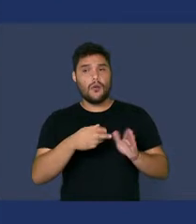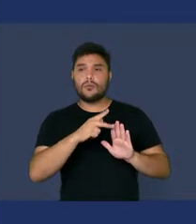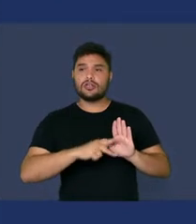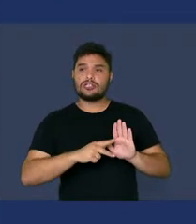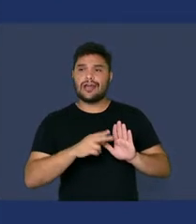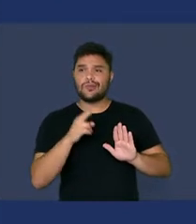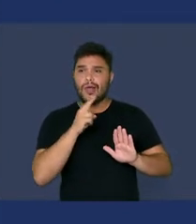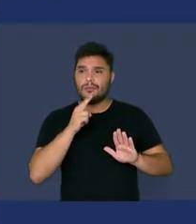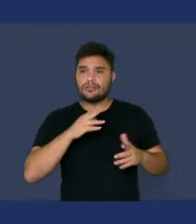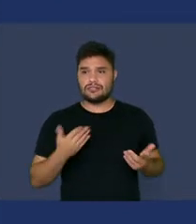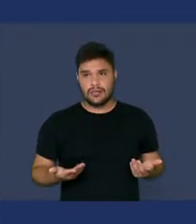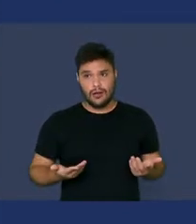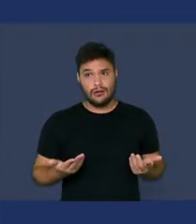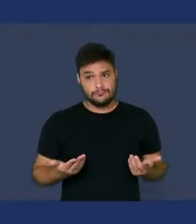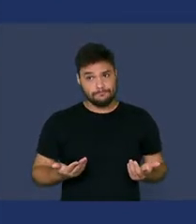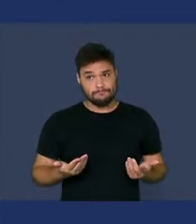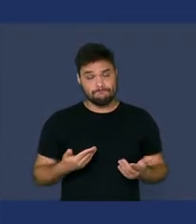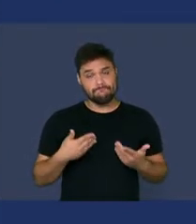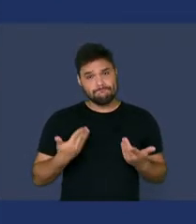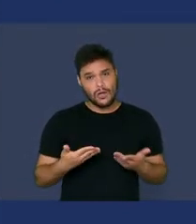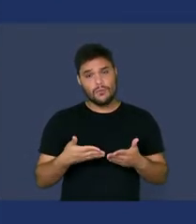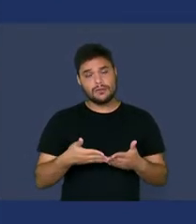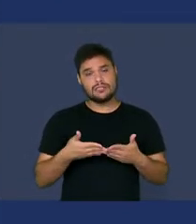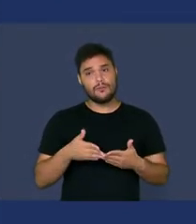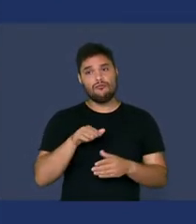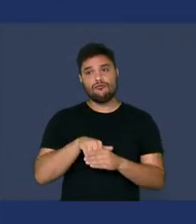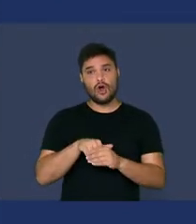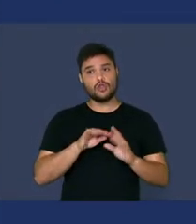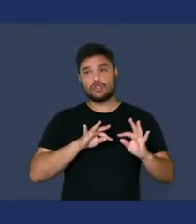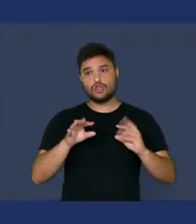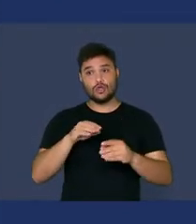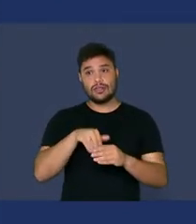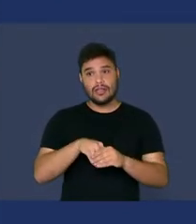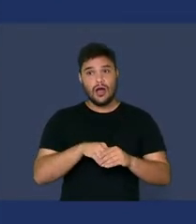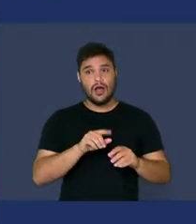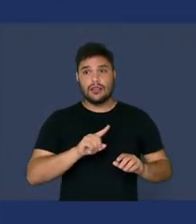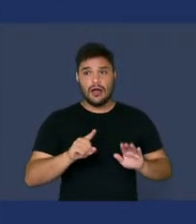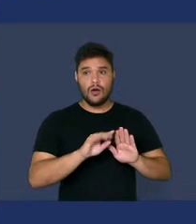DE ATENDER O PROJETO QUE É TIDO COMO EMERGENCIAL. POR ISSO AQUI SOLICITAMOS O VOTO